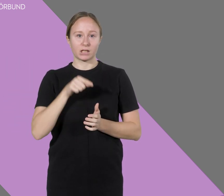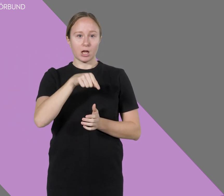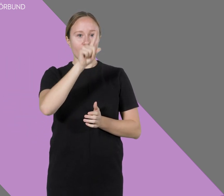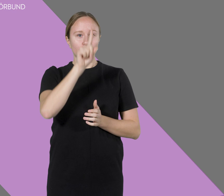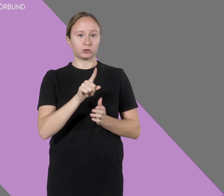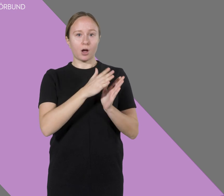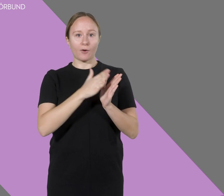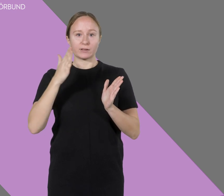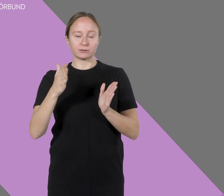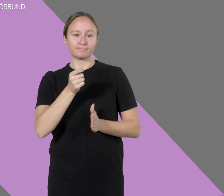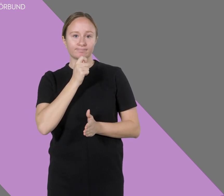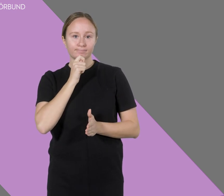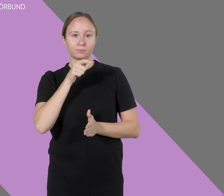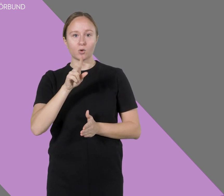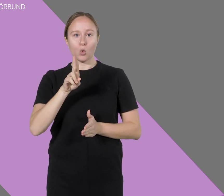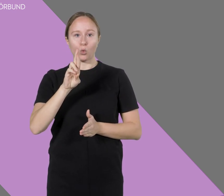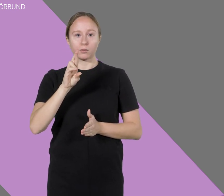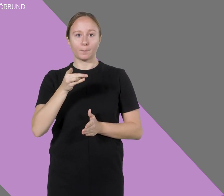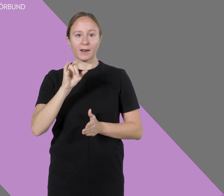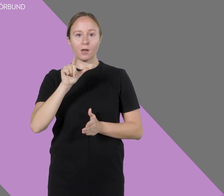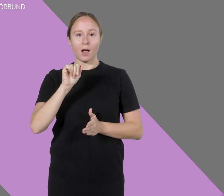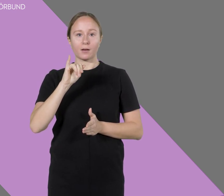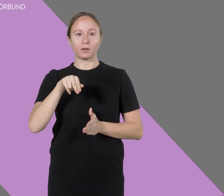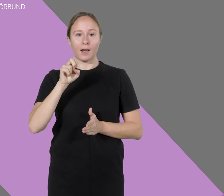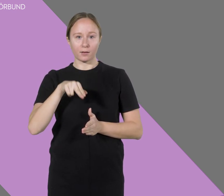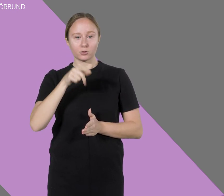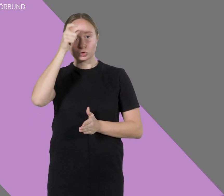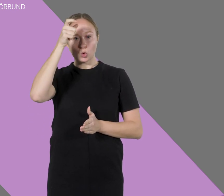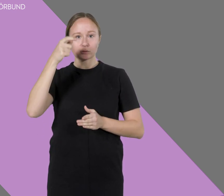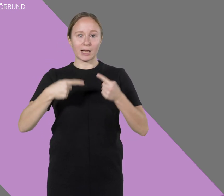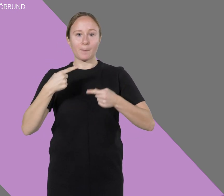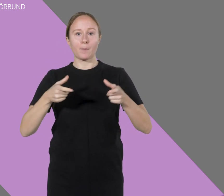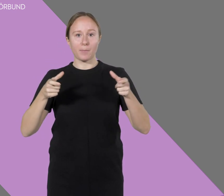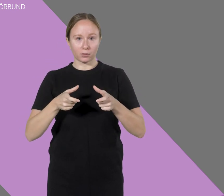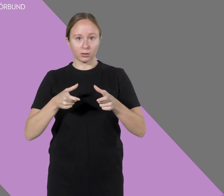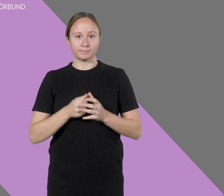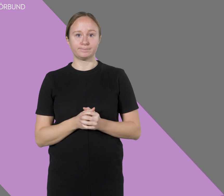I det första avsnittet intervjuas Jutta Urpilainen (sd).